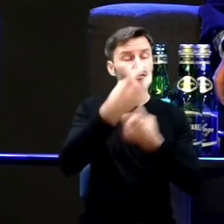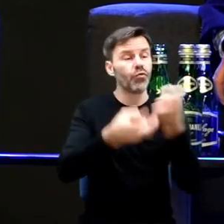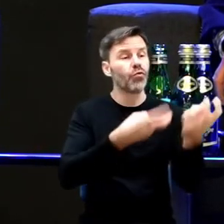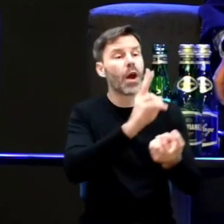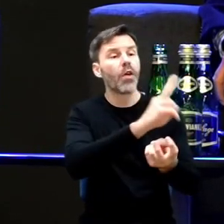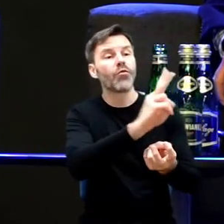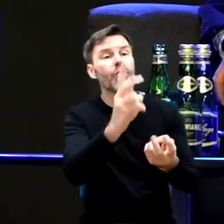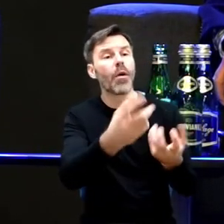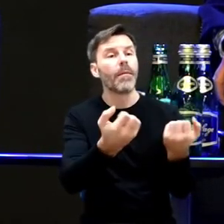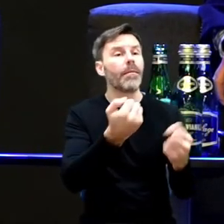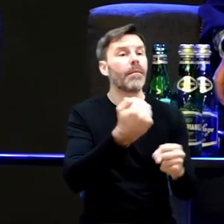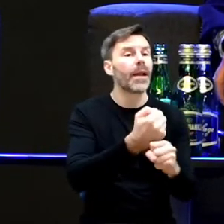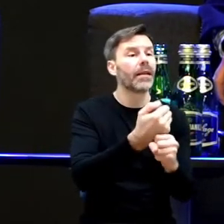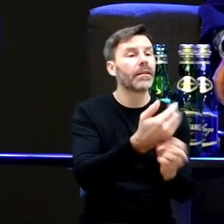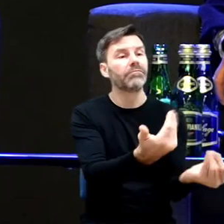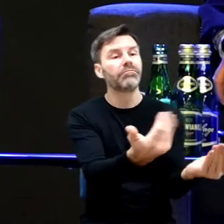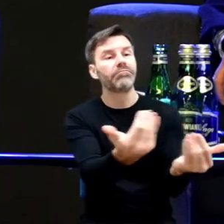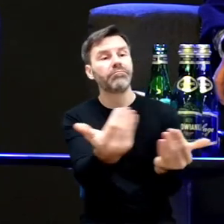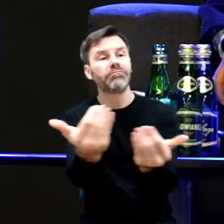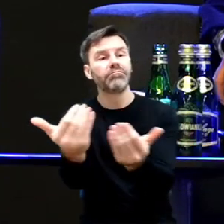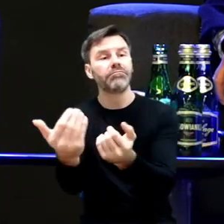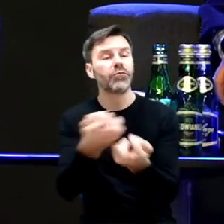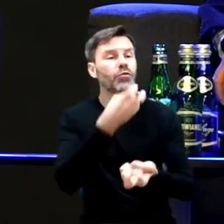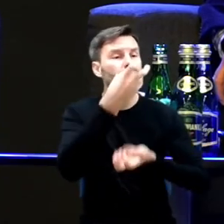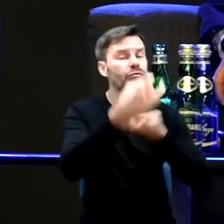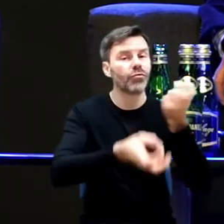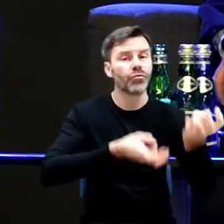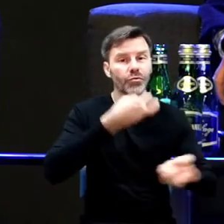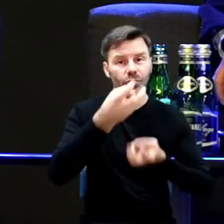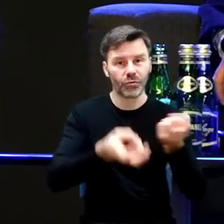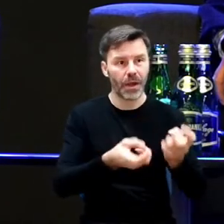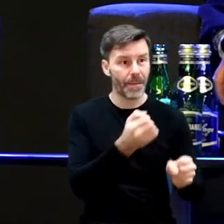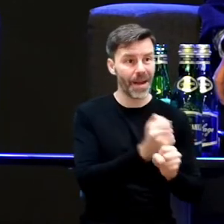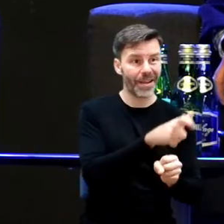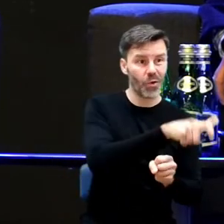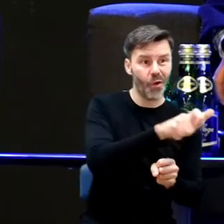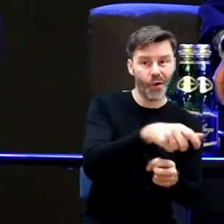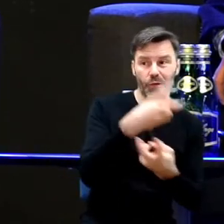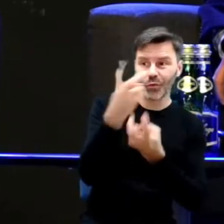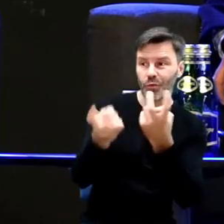To znaczy, że preferencje potencjalne pracowników